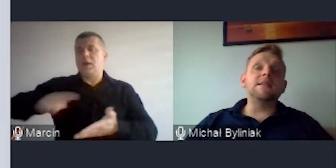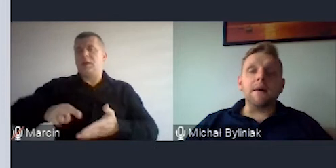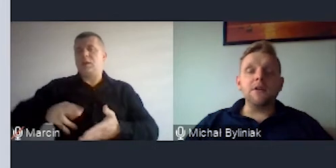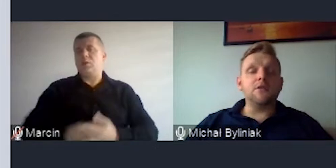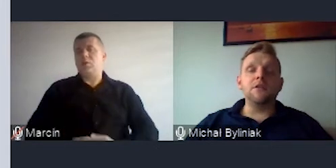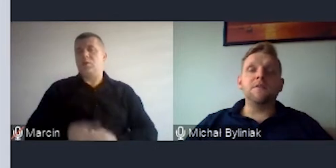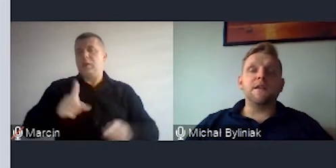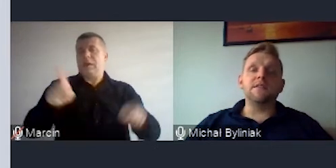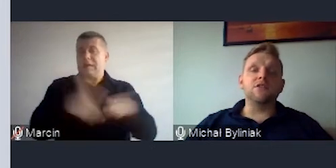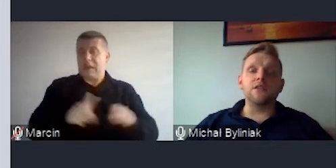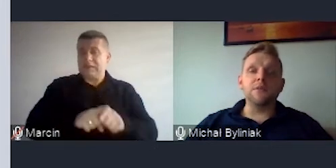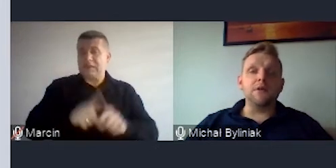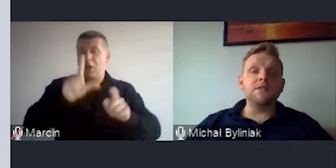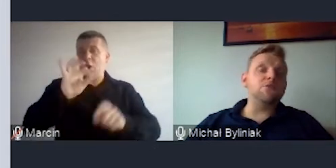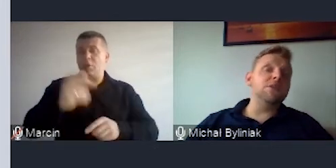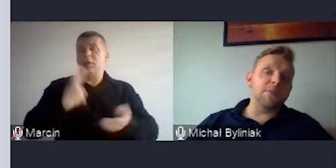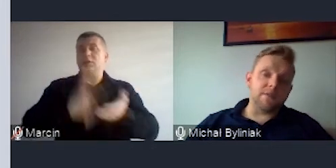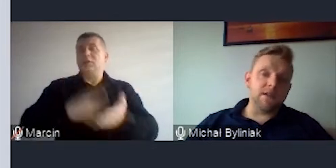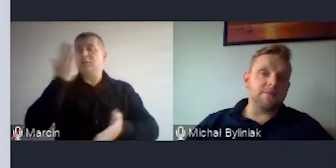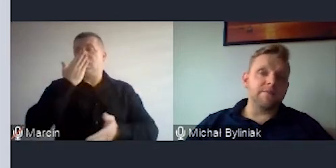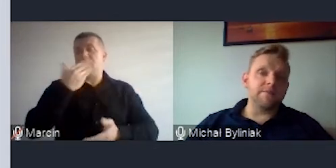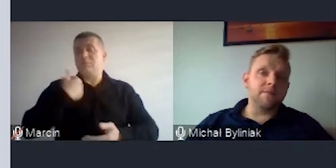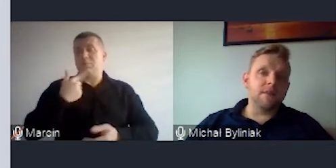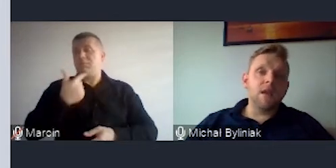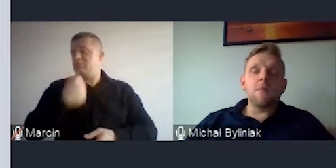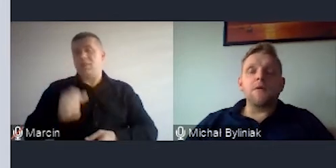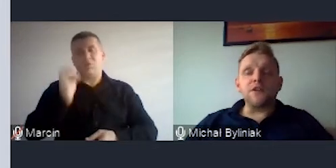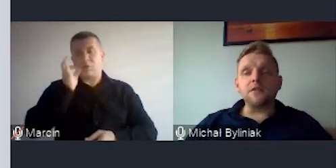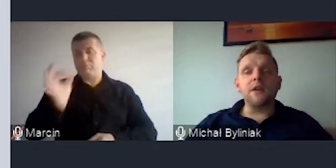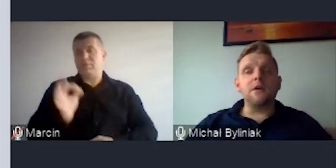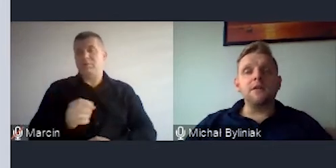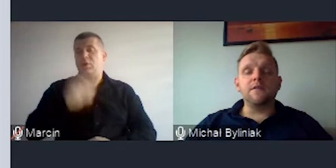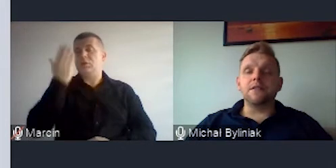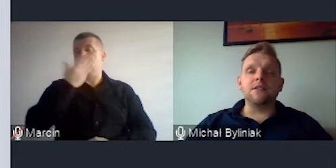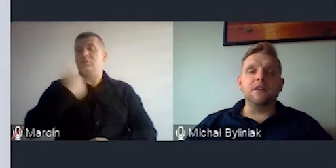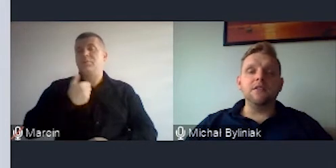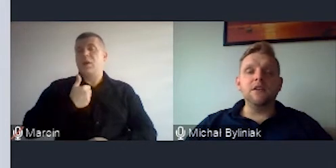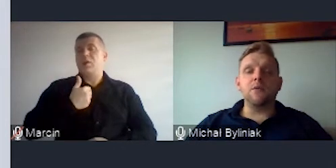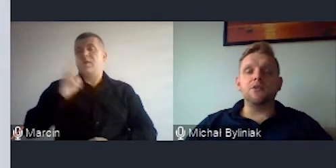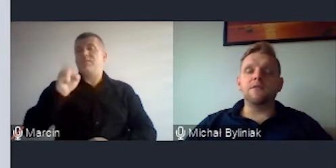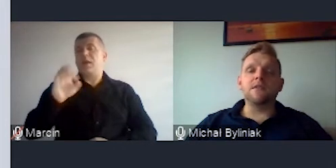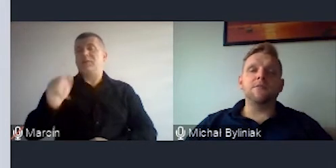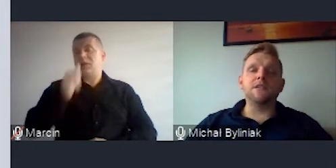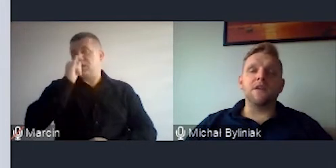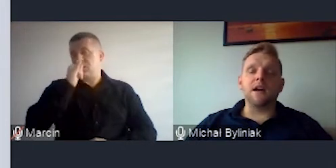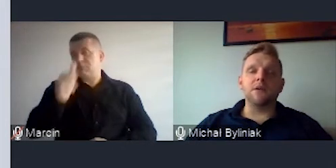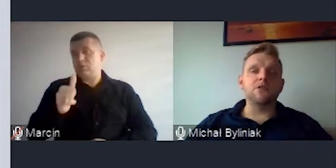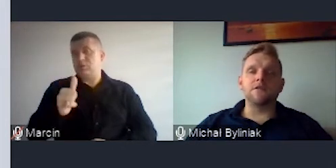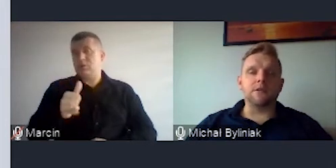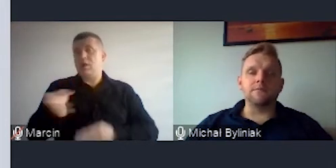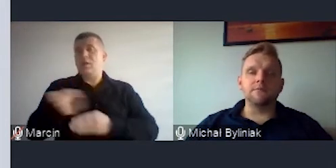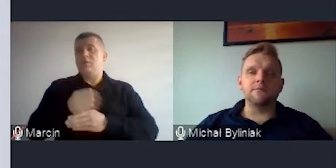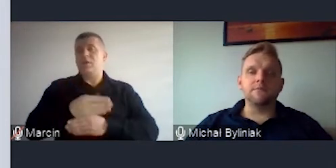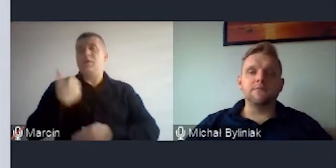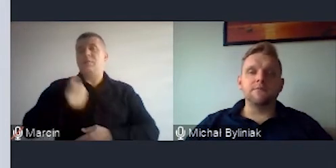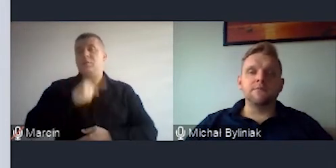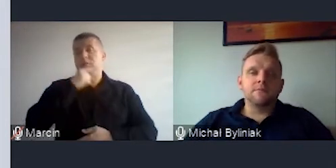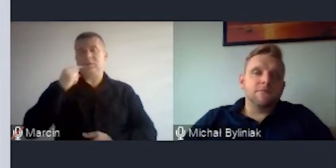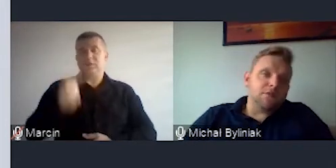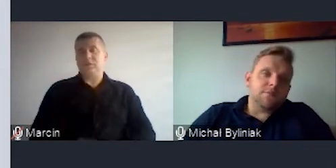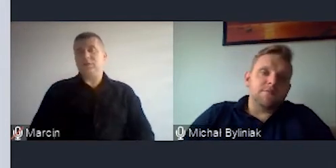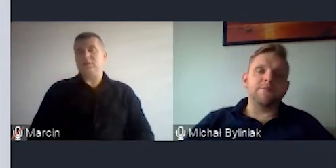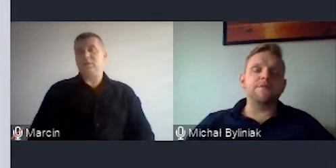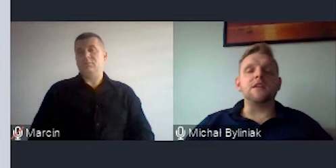Te same logotypy w wersji czarno-białej są już niepoprawne, bo w czarno-białej wersji nie może występować faga biało-czerwona.